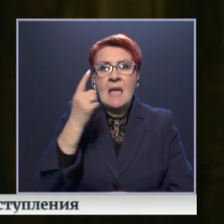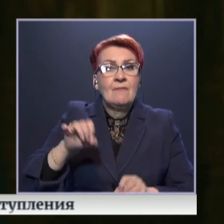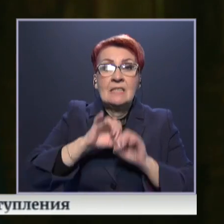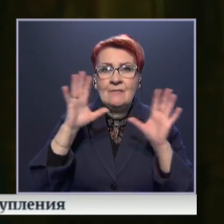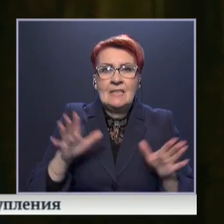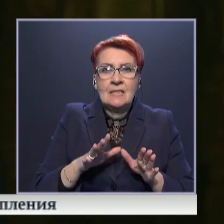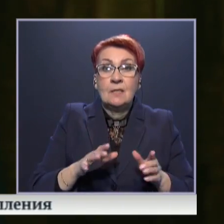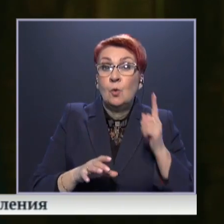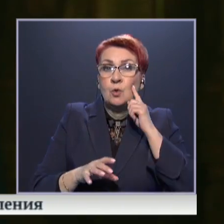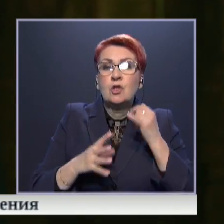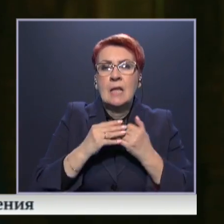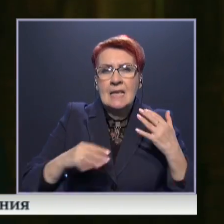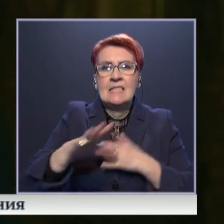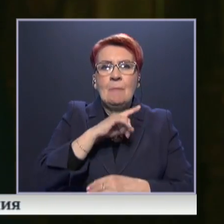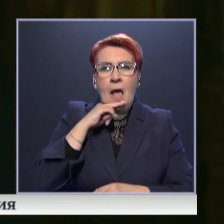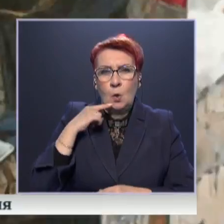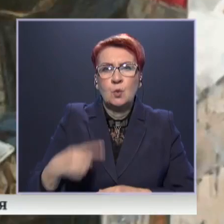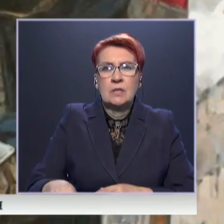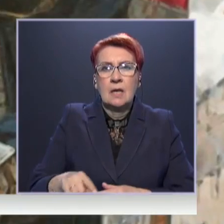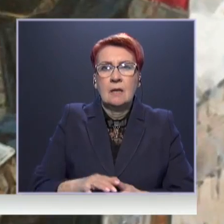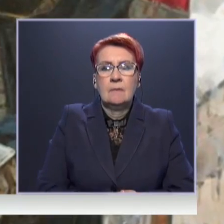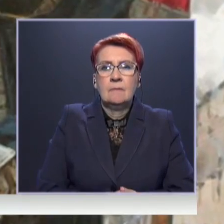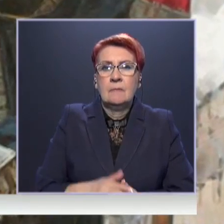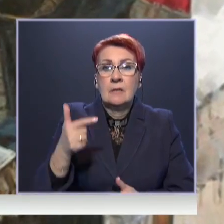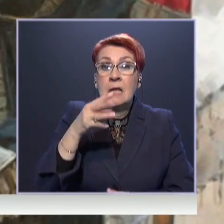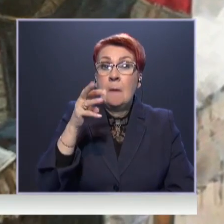услышала земля русская гражданин Минин и князь